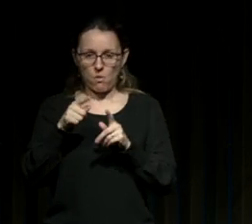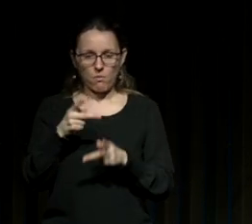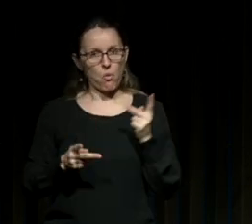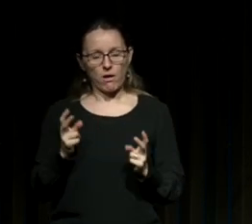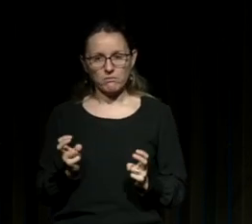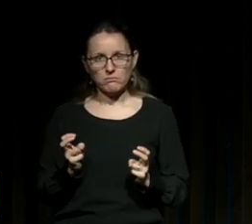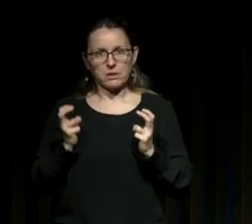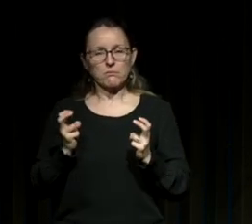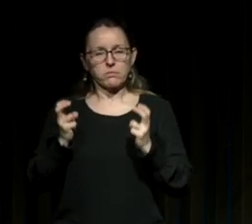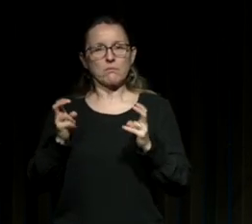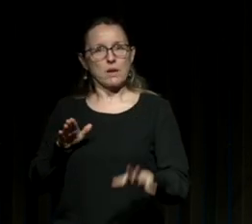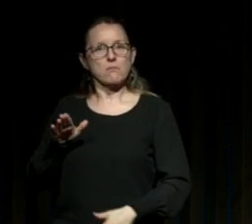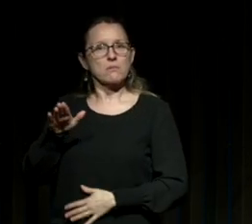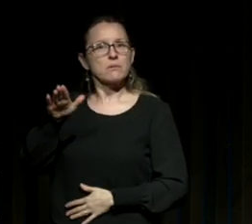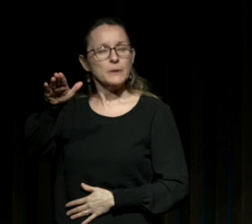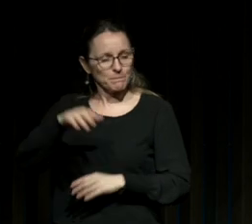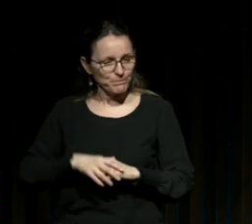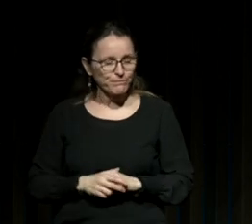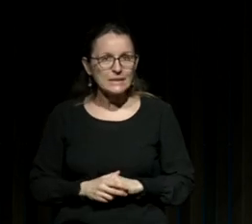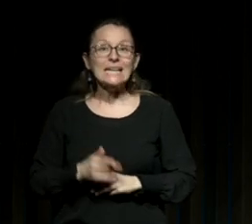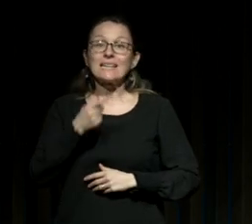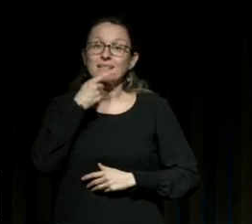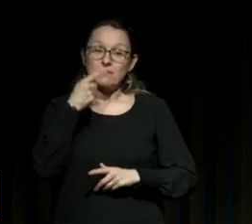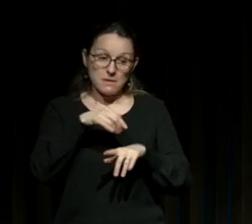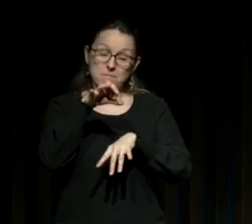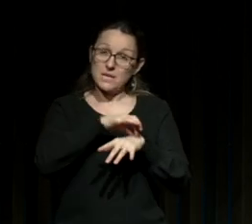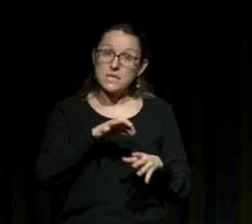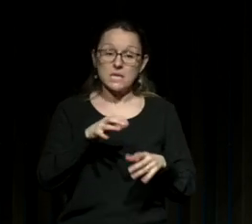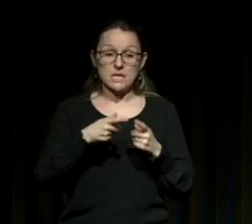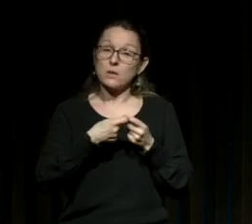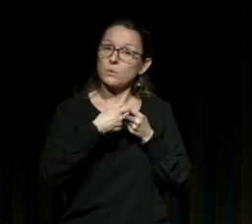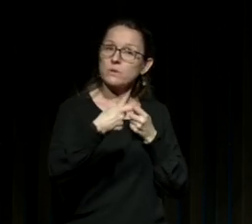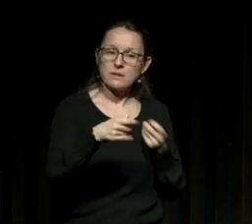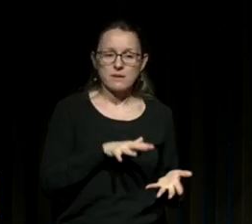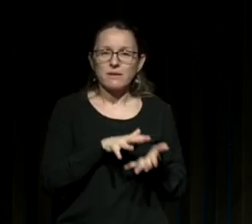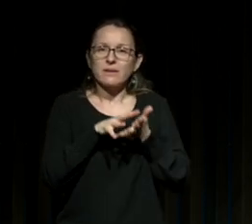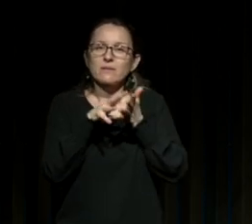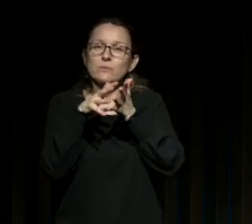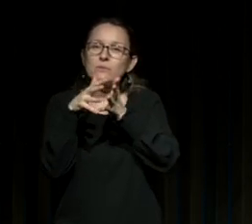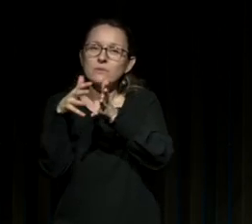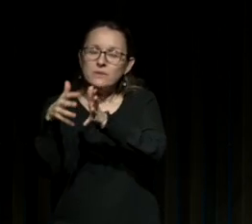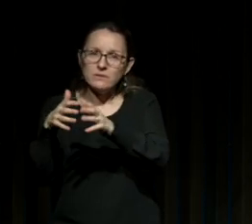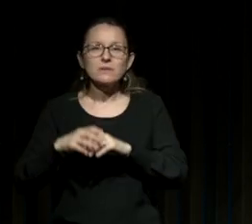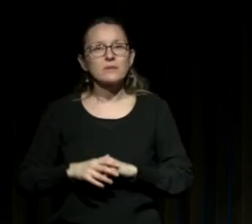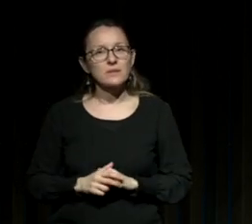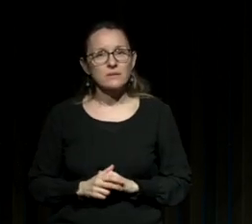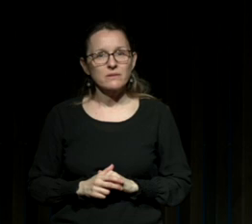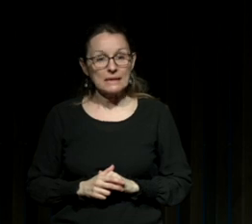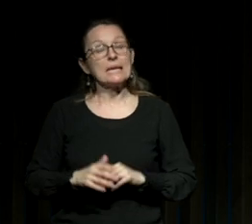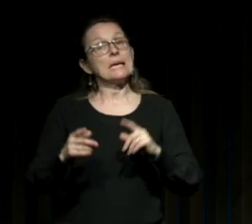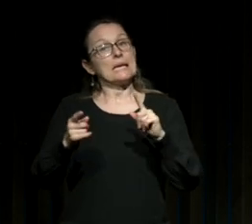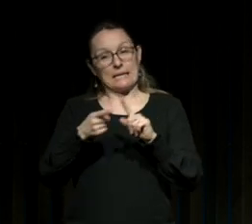une maladie chronique évolutive et des éléments qui sont importants à connaître un patient obèse